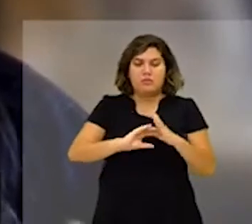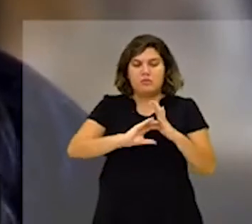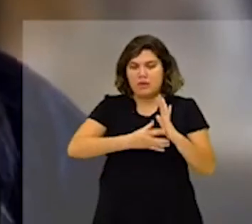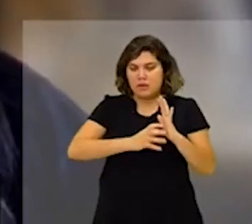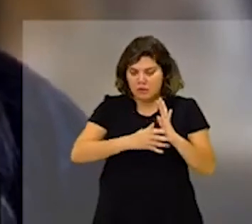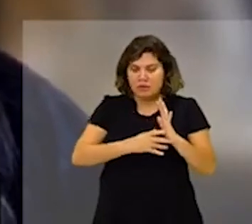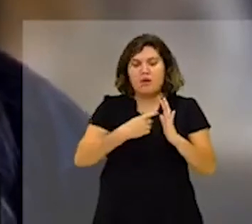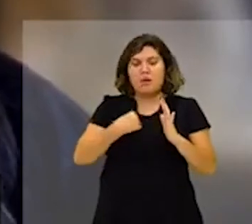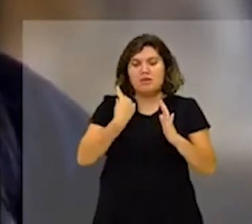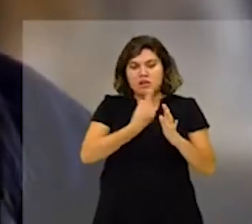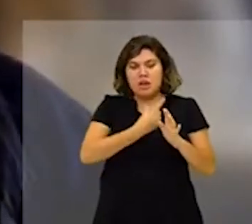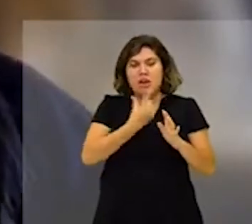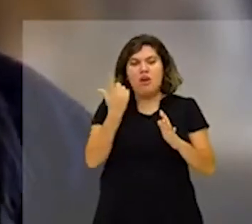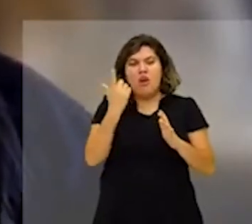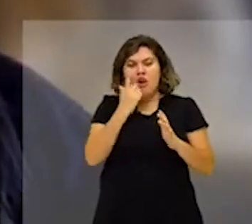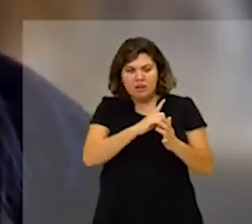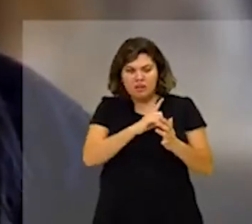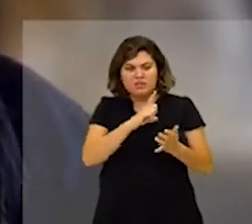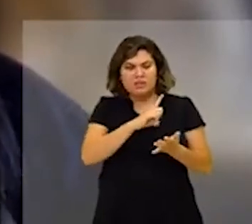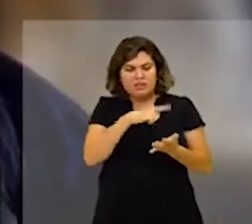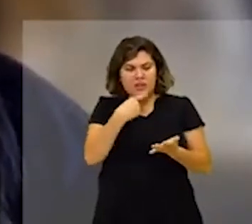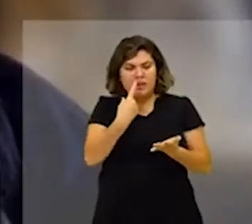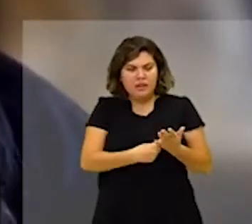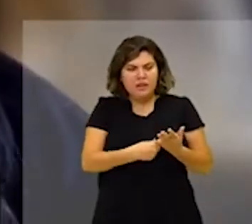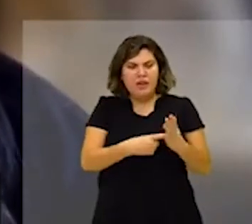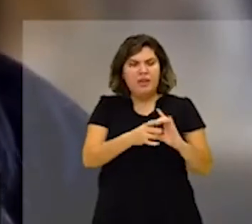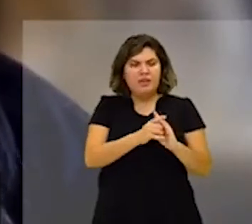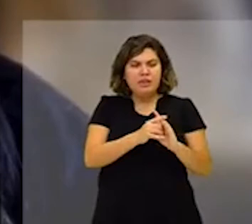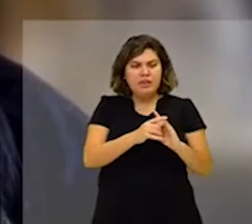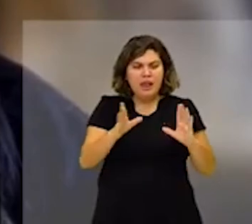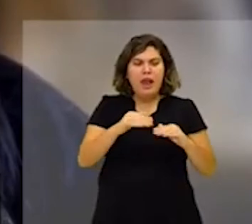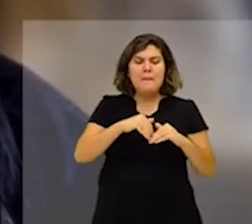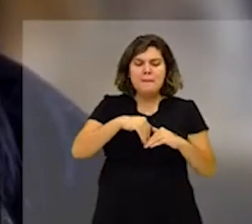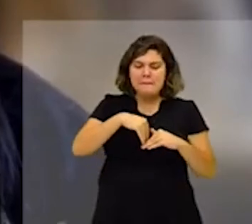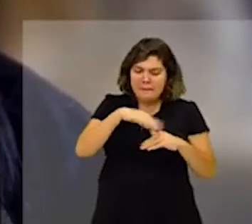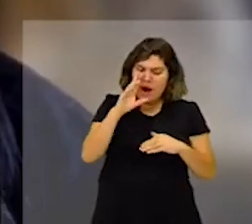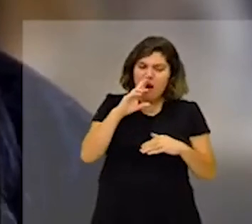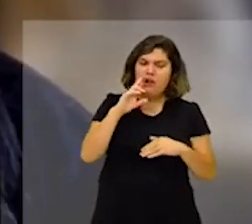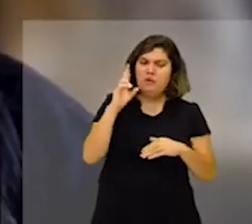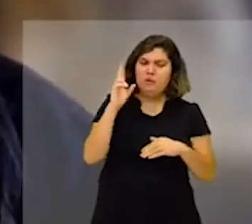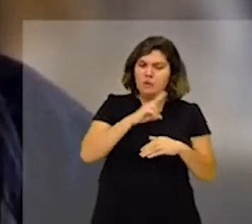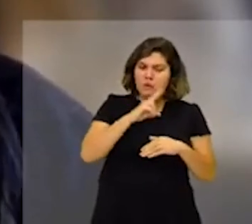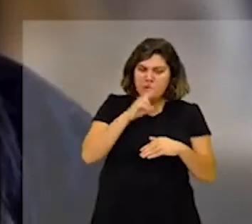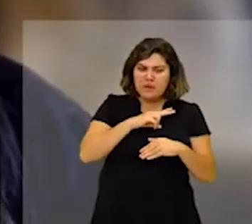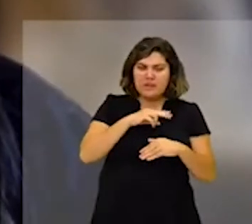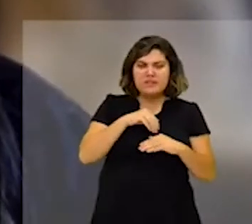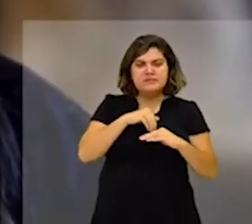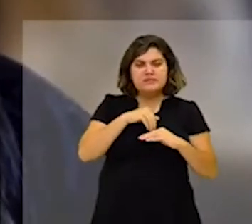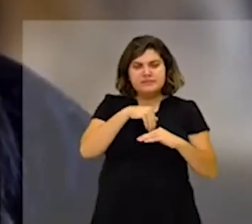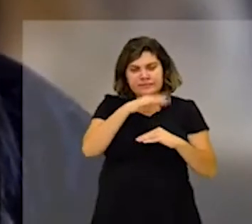a gente consiga ter de fato uma democracia mais congelante mais democracia mais representativa